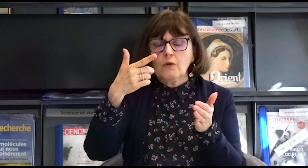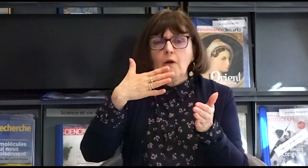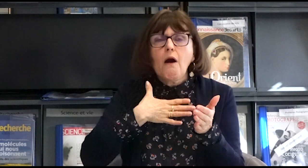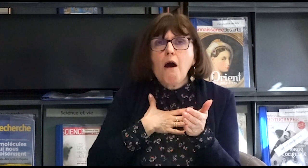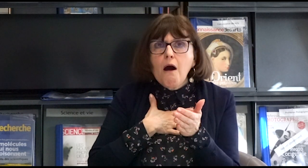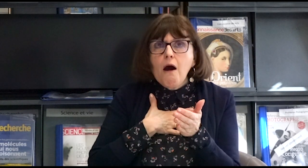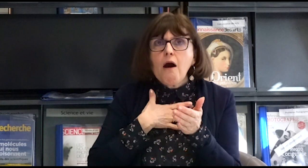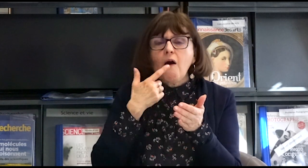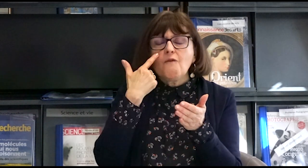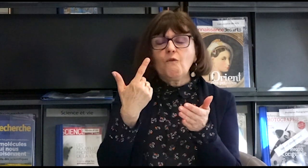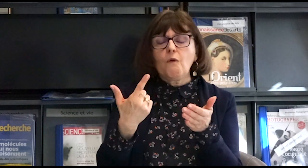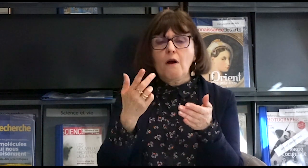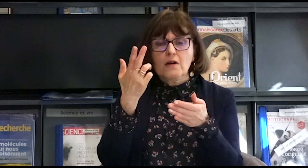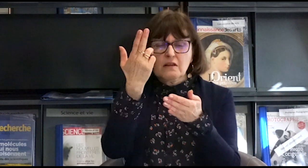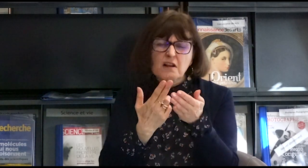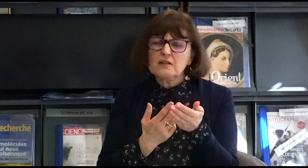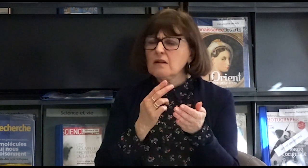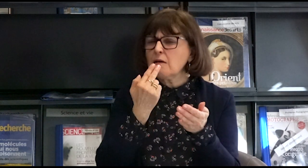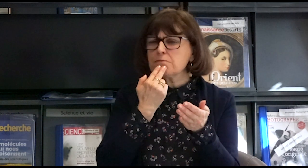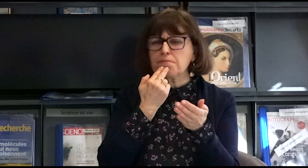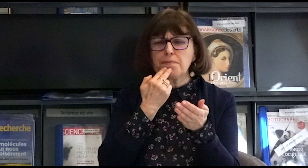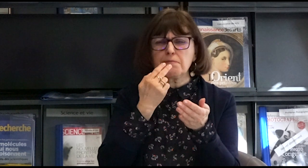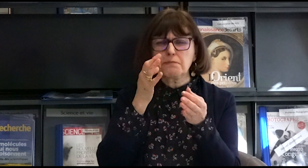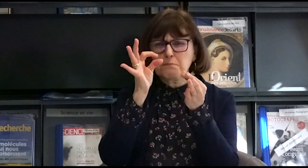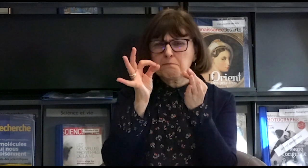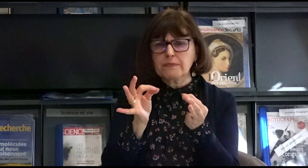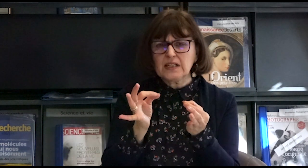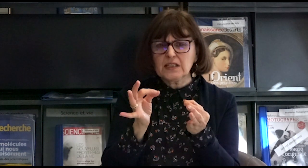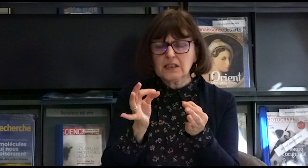J’en ai été impressionnée. J’ai vu que ses dessins étaient de qualité et précis.